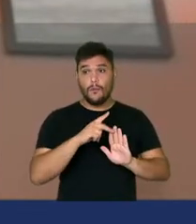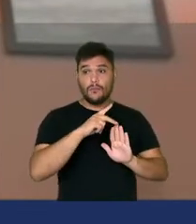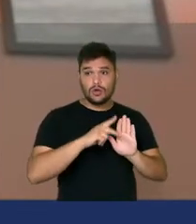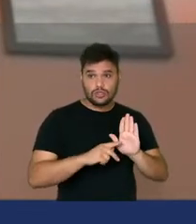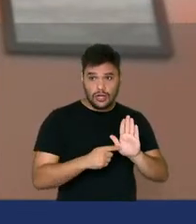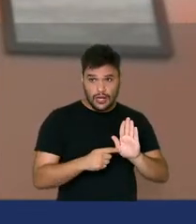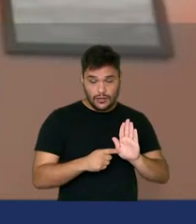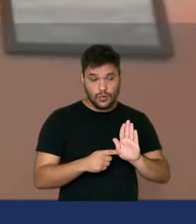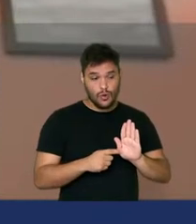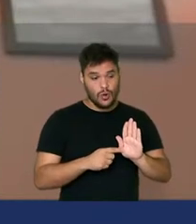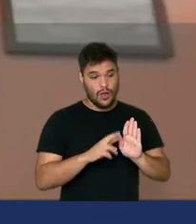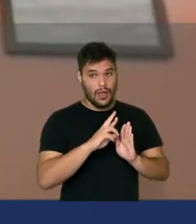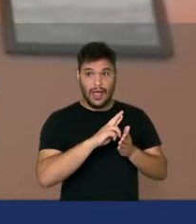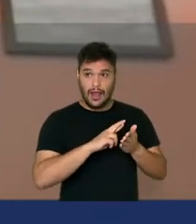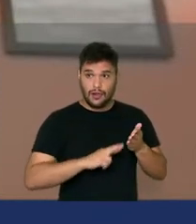DE CAVALEIROS NESSE PLENÁRIO